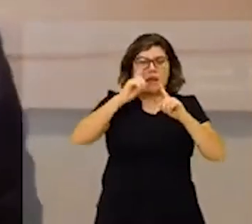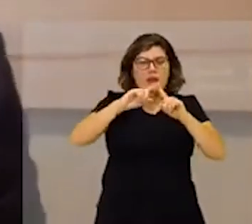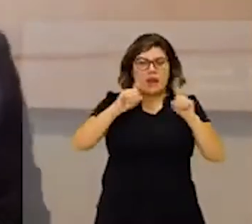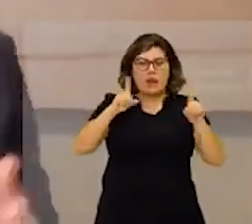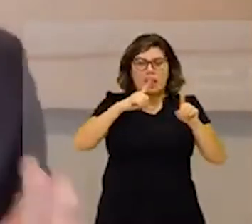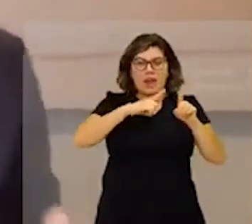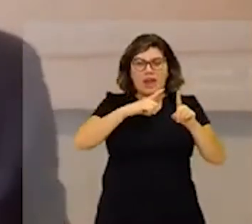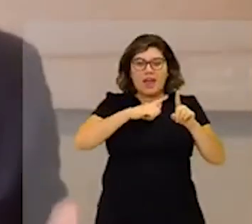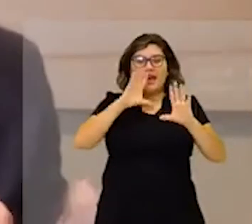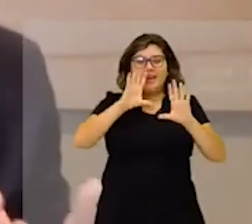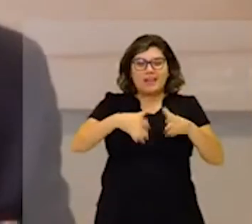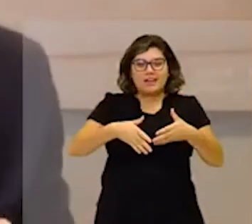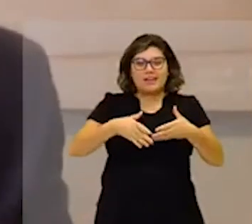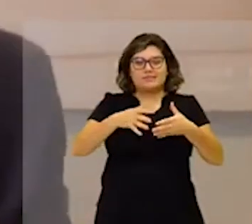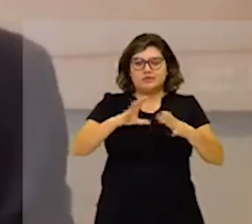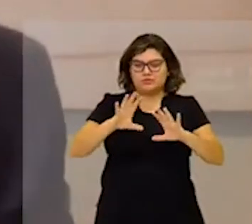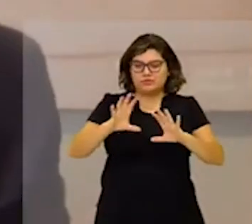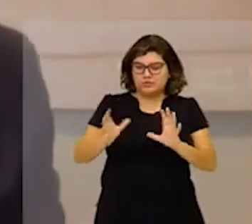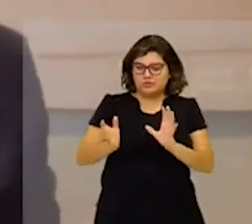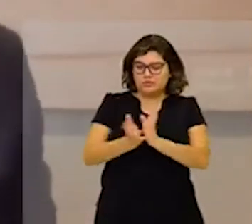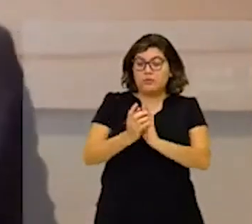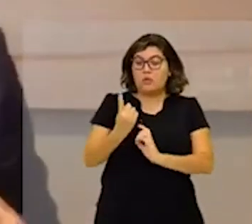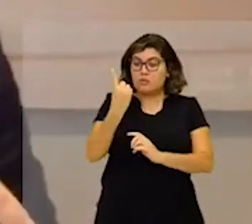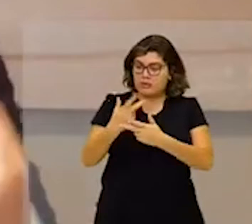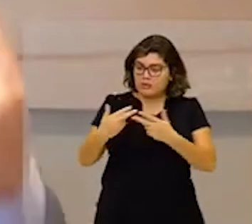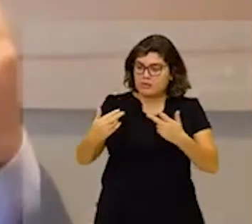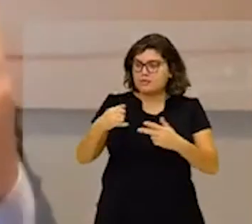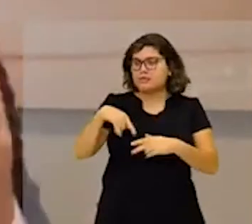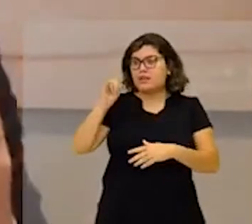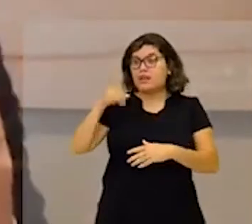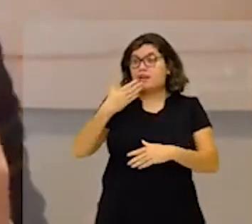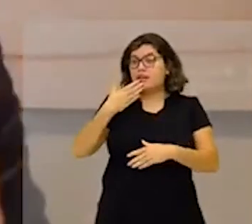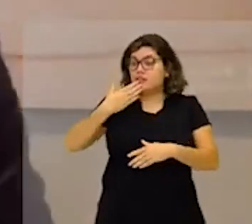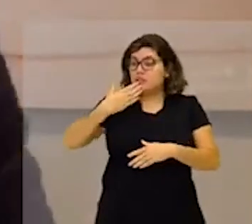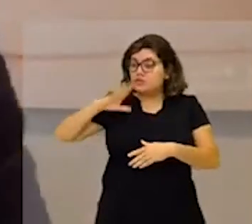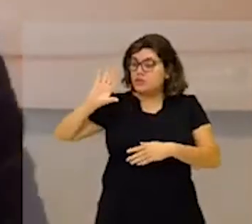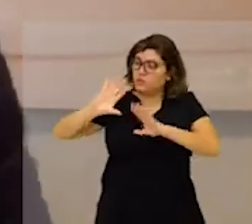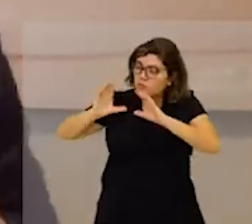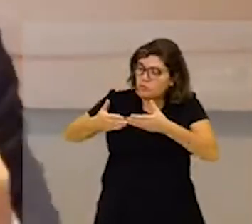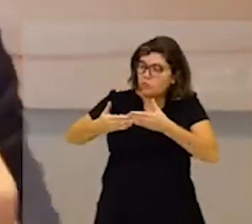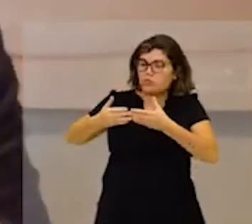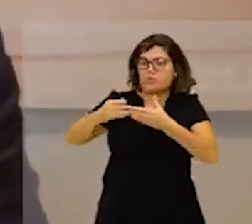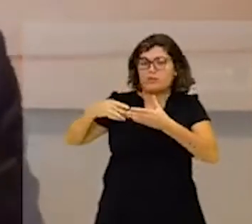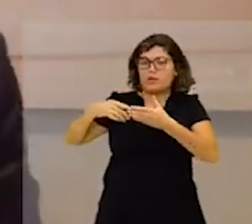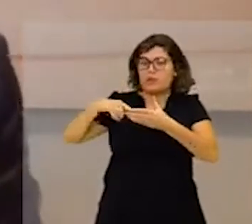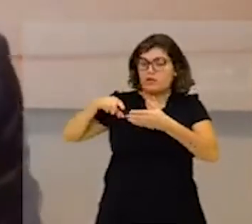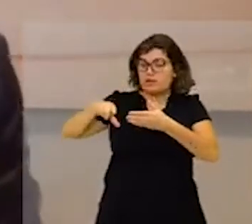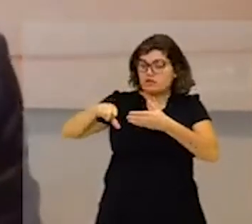eleito e uma coisa é a candidatura coletiva quando se escolhe uma pessoa para segurar como titular